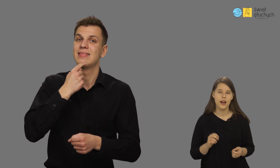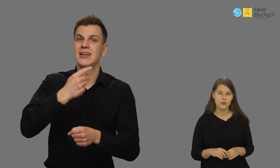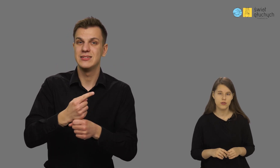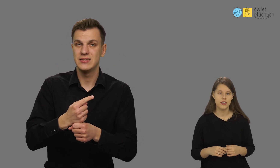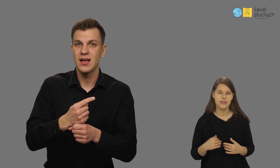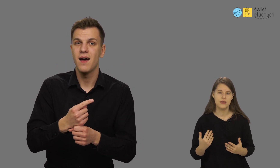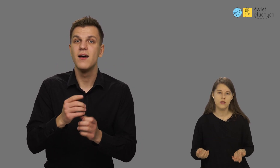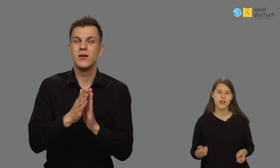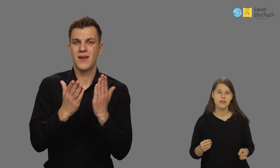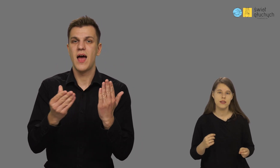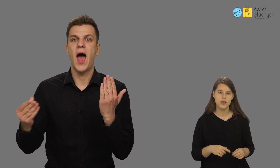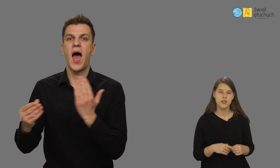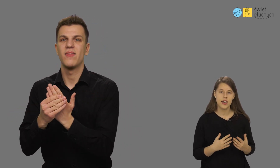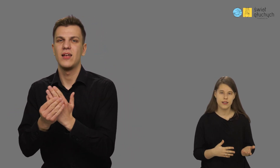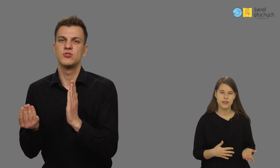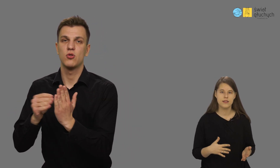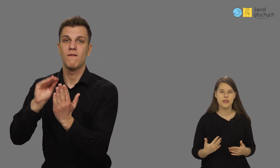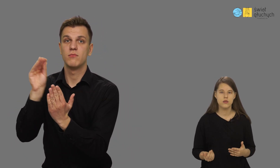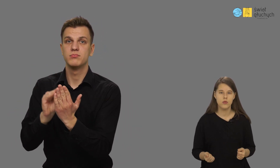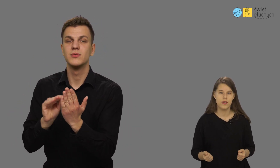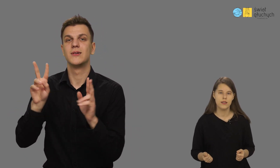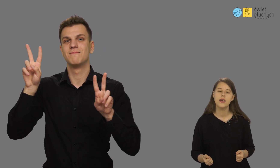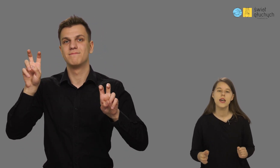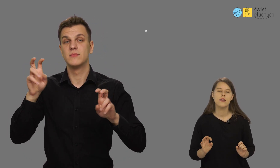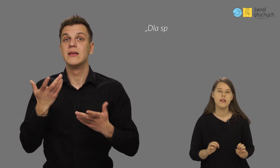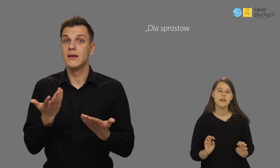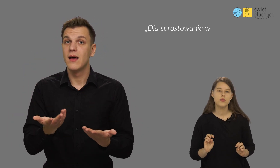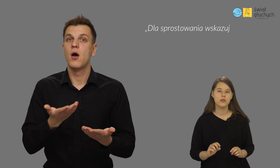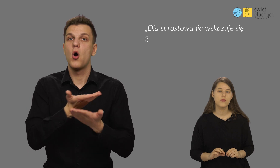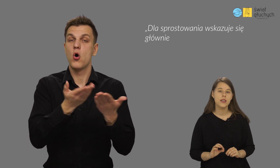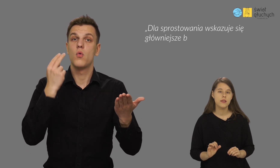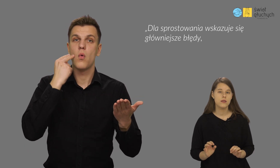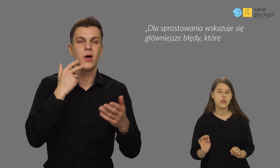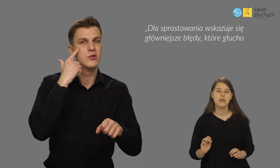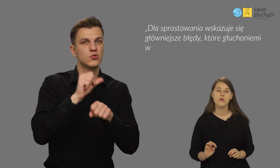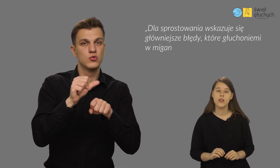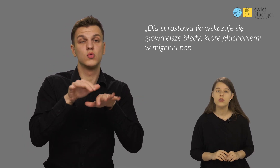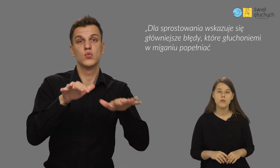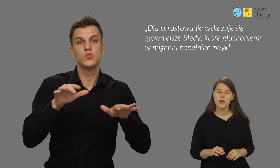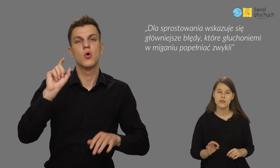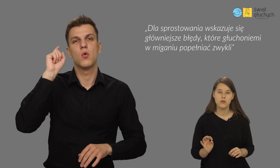Autorzy zdecydowali się zamieścić aneks zatytułowany „Dla sprostowania wskazuje się główniejsze błędy,